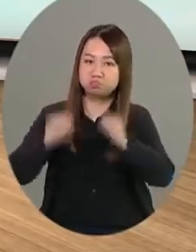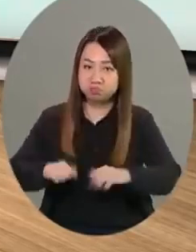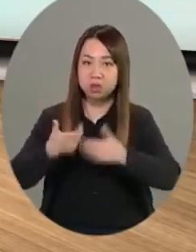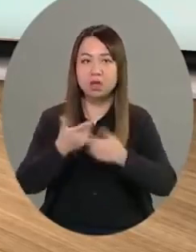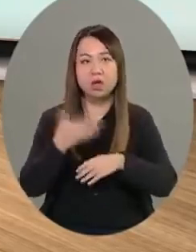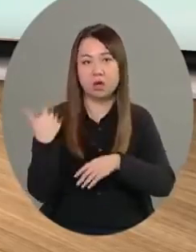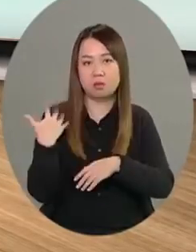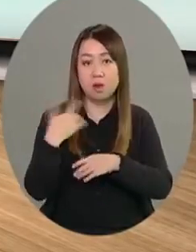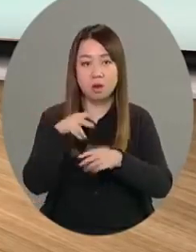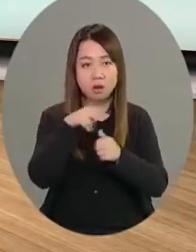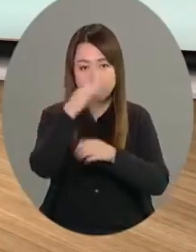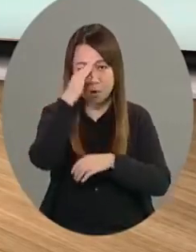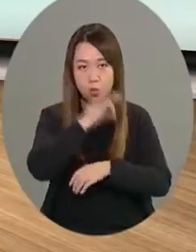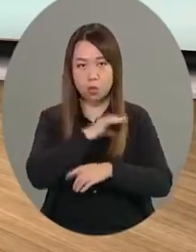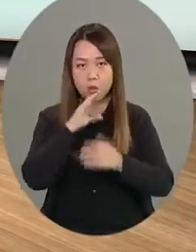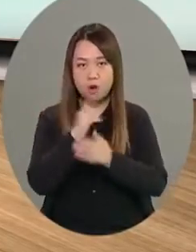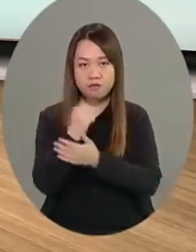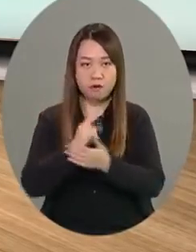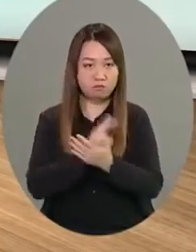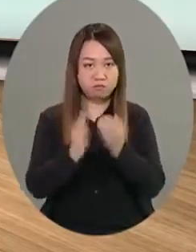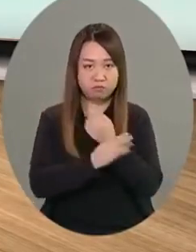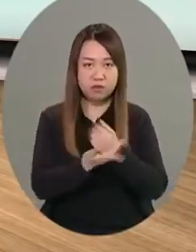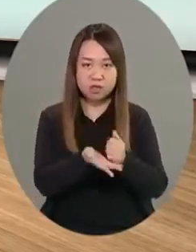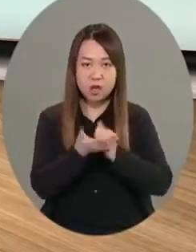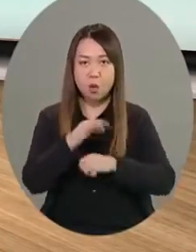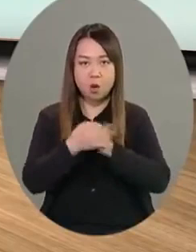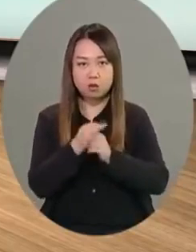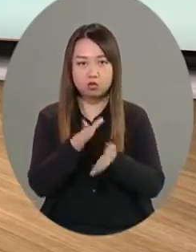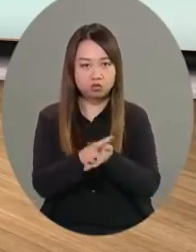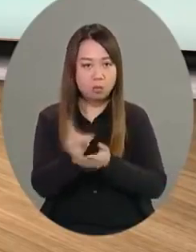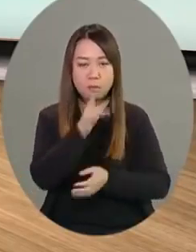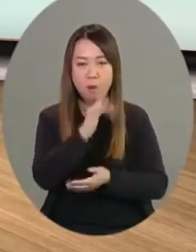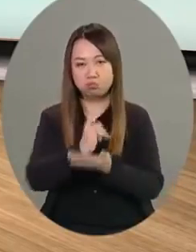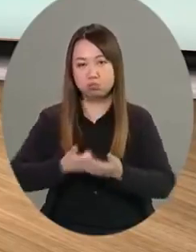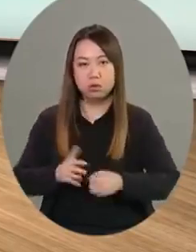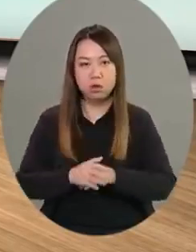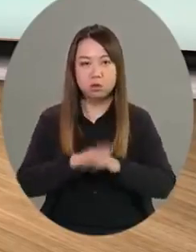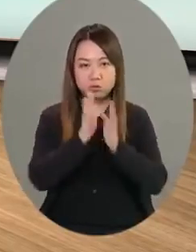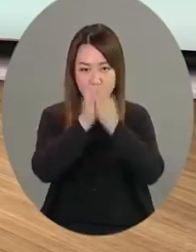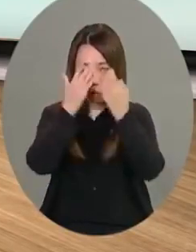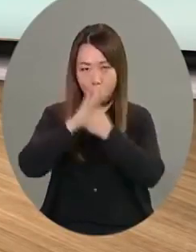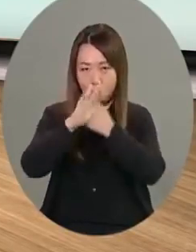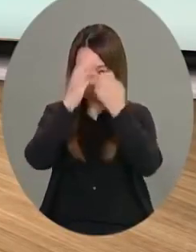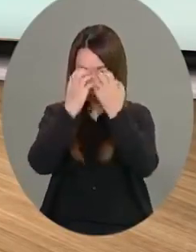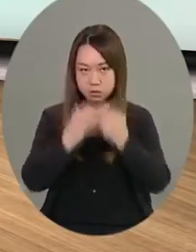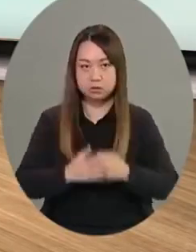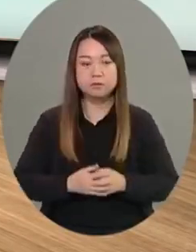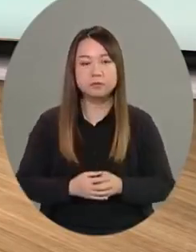监警会就审视反修例事件聘请的国际专家突然退出， 都成为了外国的焦点。